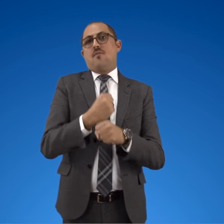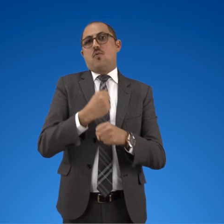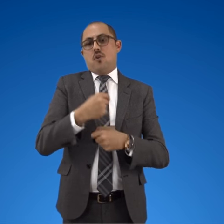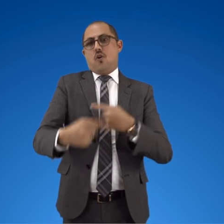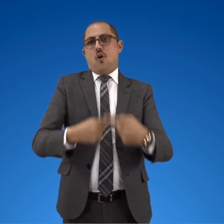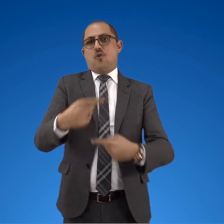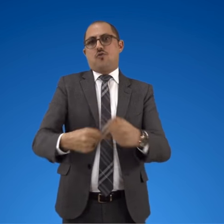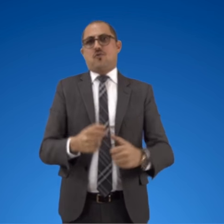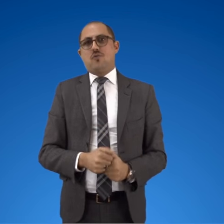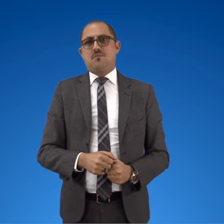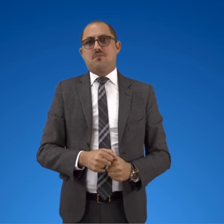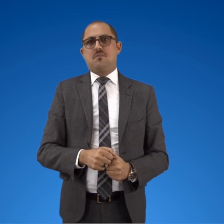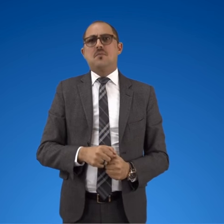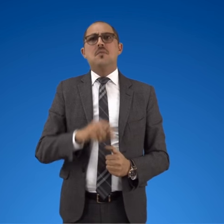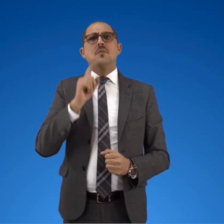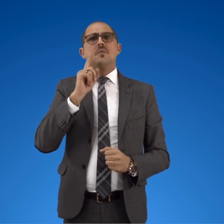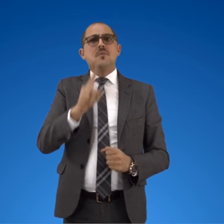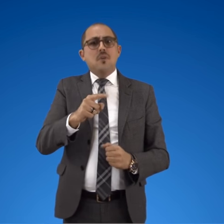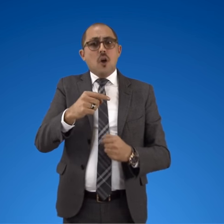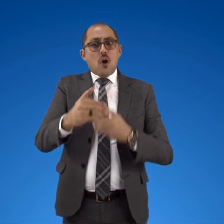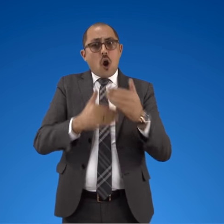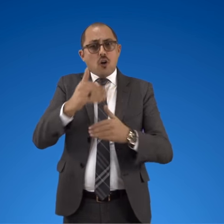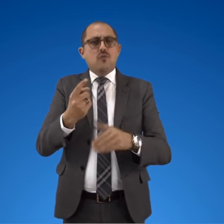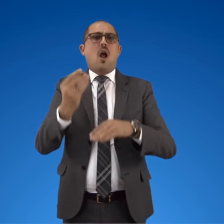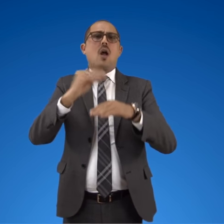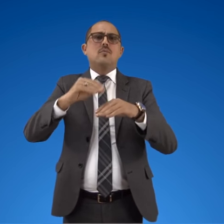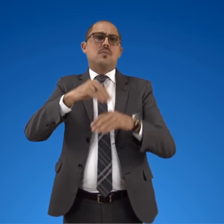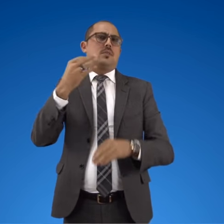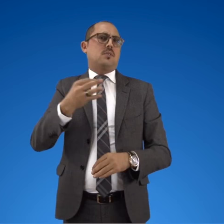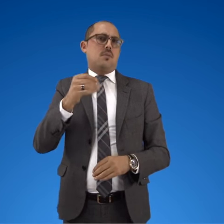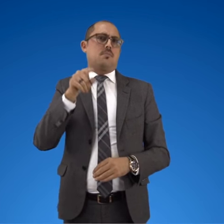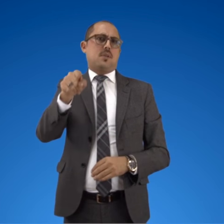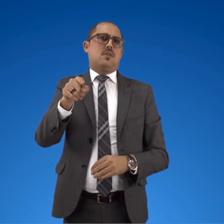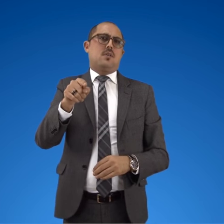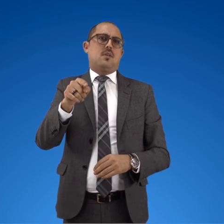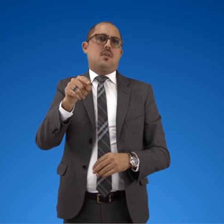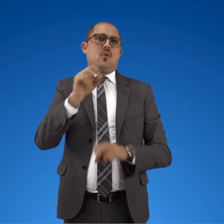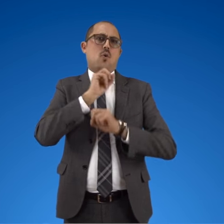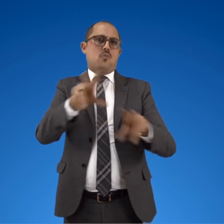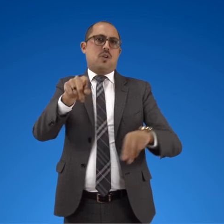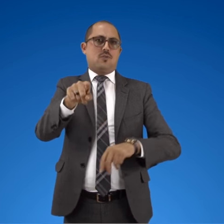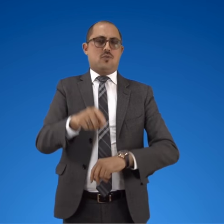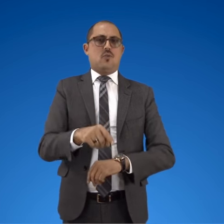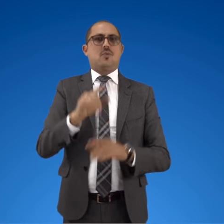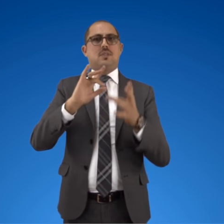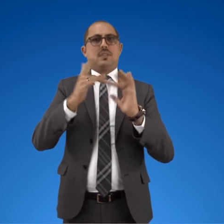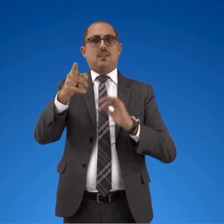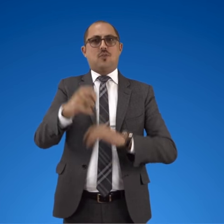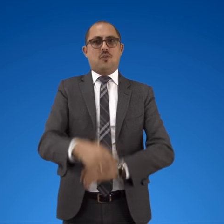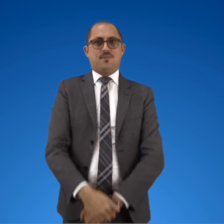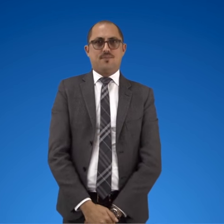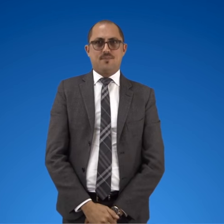i lavori sono in progresso e per aggiornamenti saranno comunicati sul sito